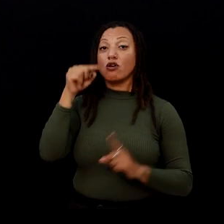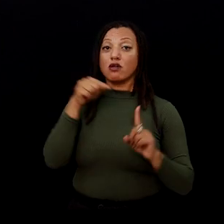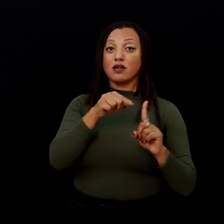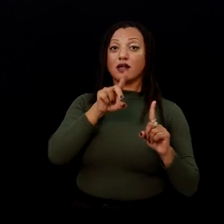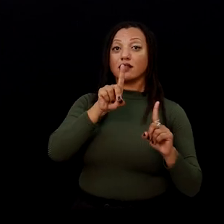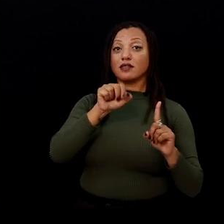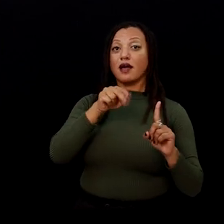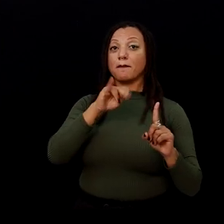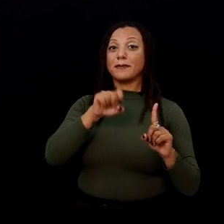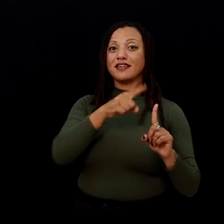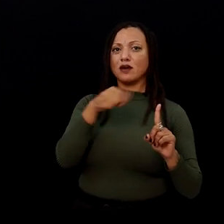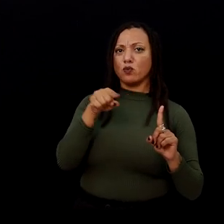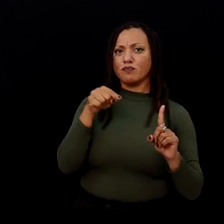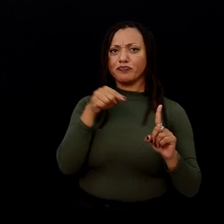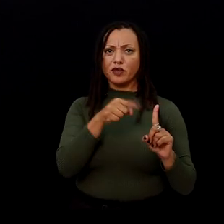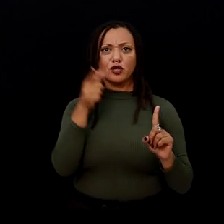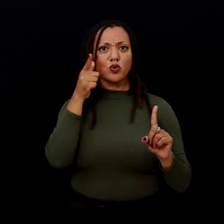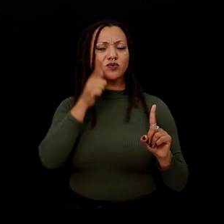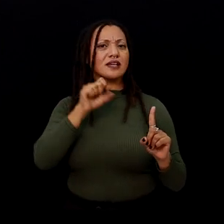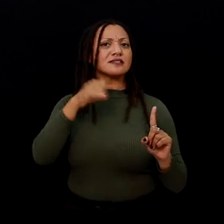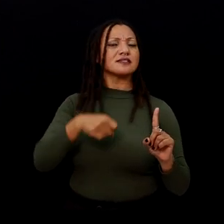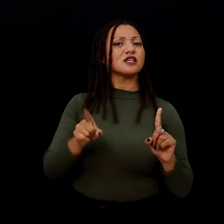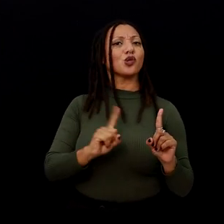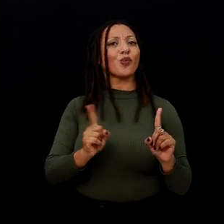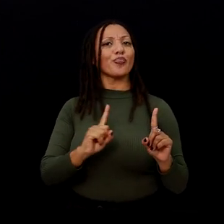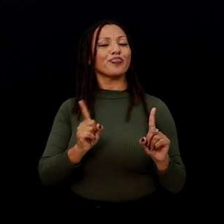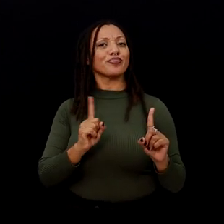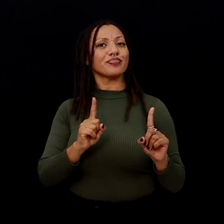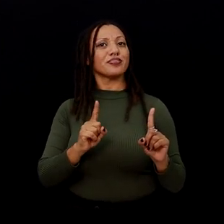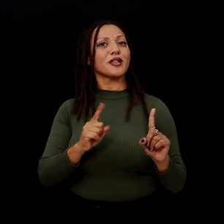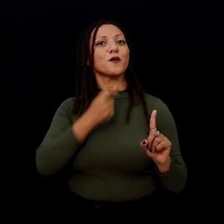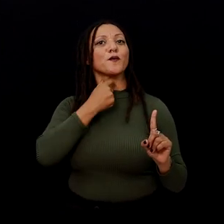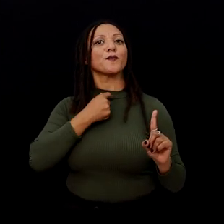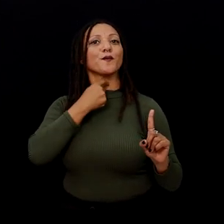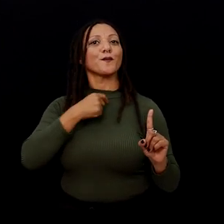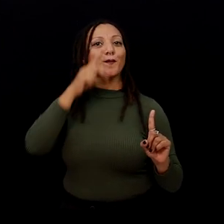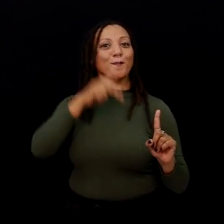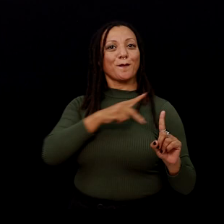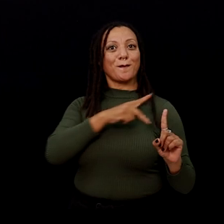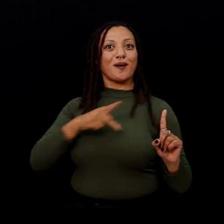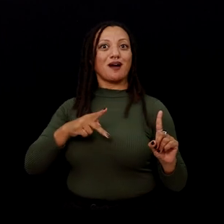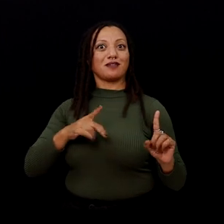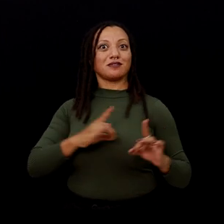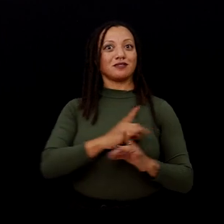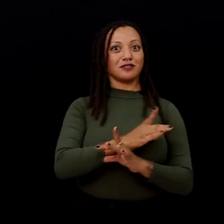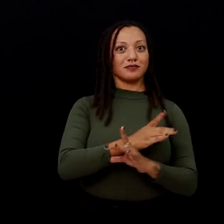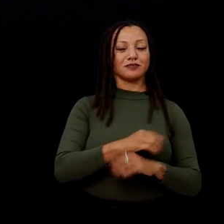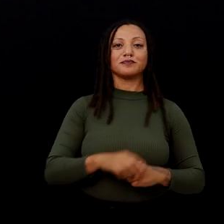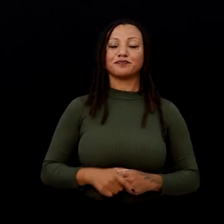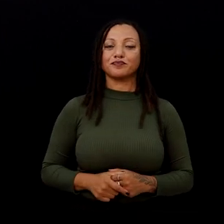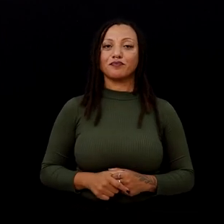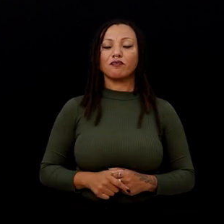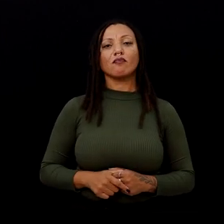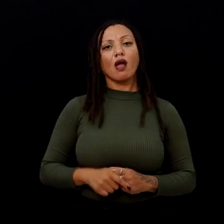se ele realmente vai conseguir ou não sair do seminário. E no final, você descobre